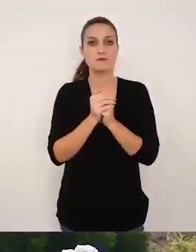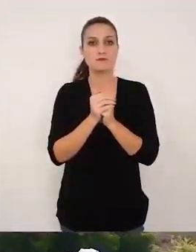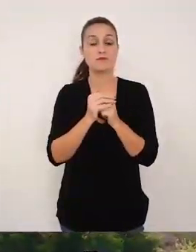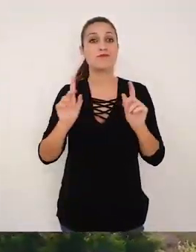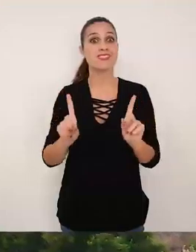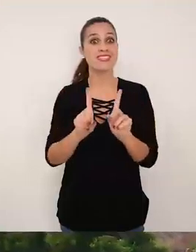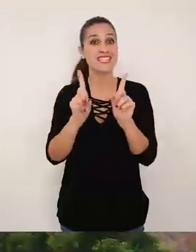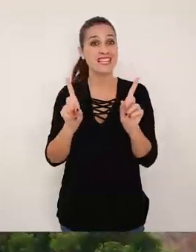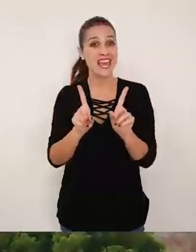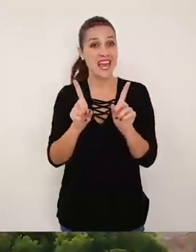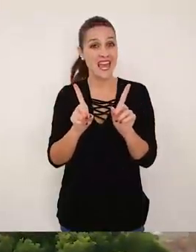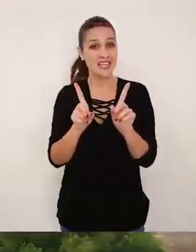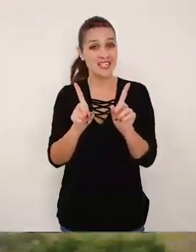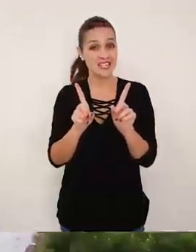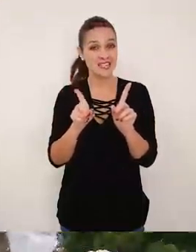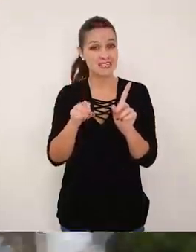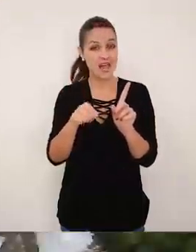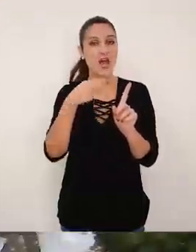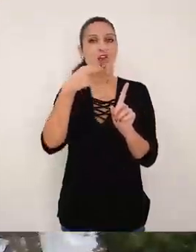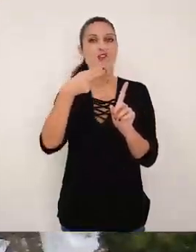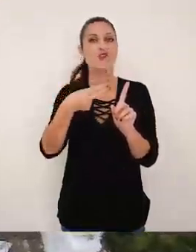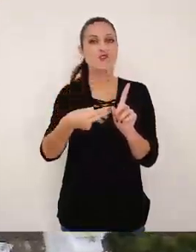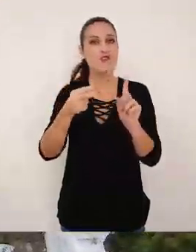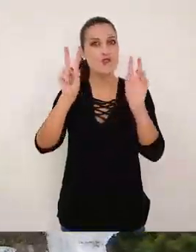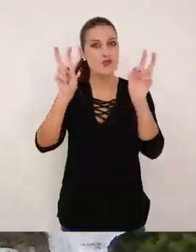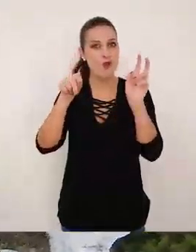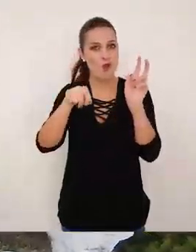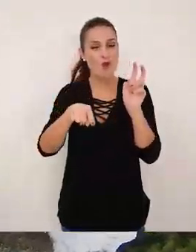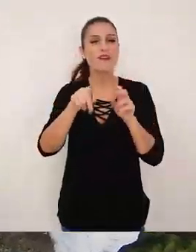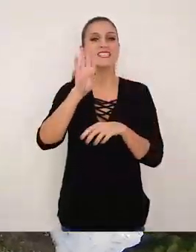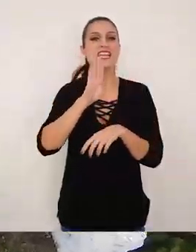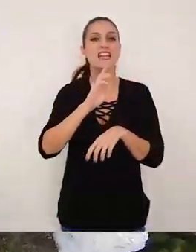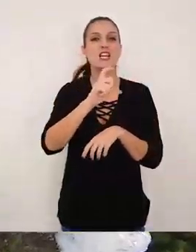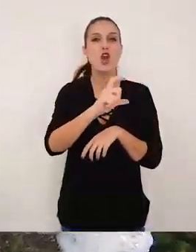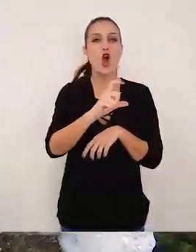La chiesa secondo la tradizione era intitolata ai santi Cosma e Damiano.